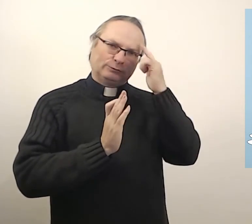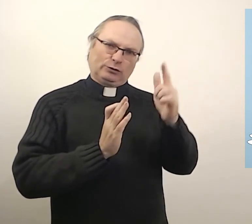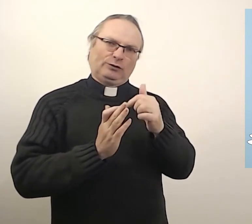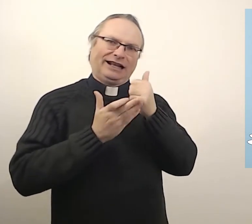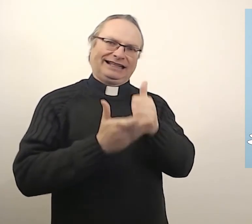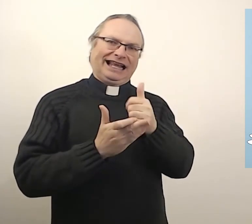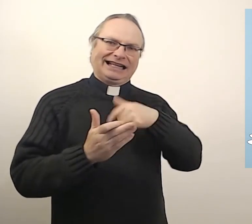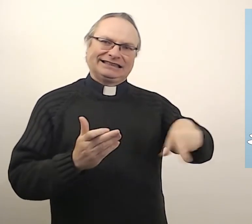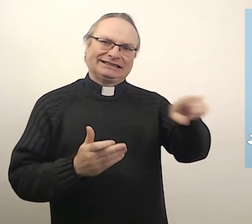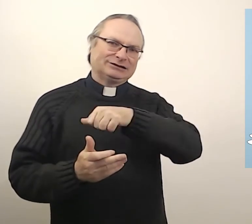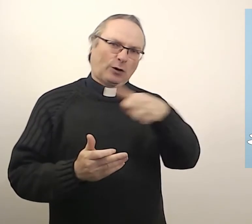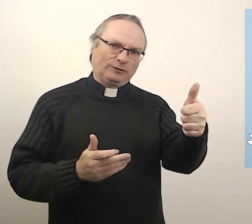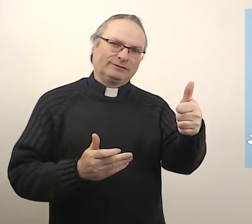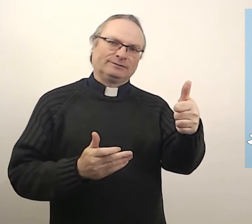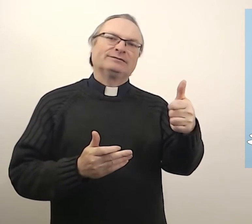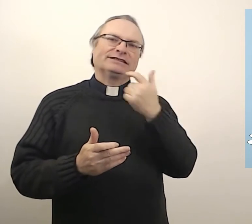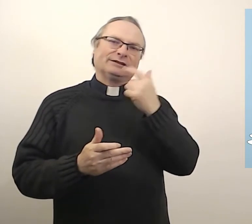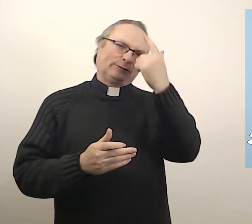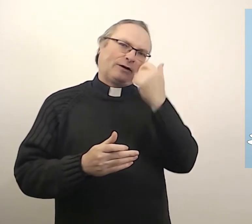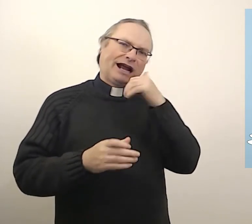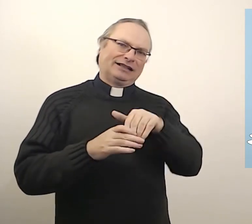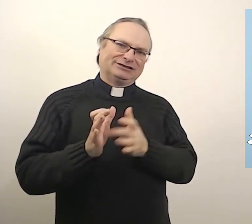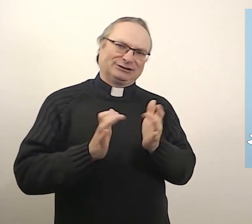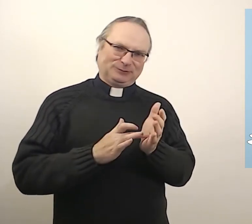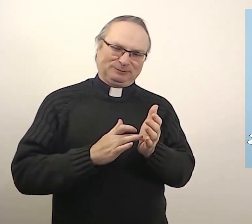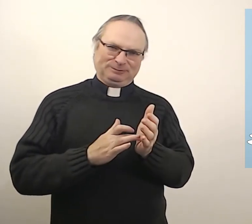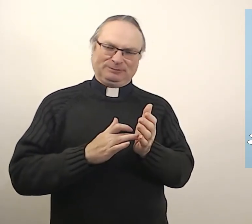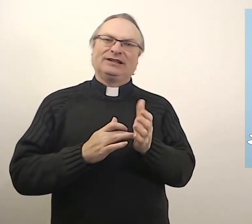pour aider les autres qui ont la foi en Jésus